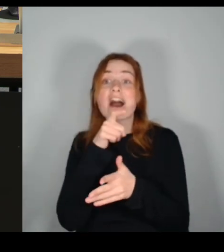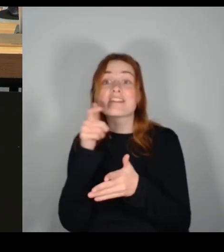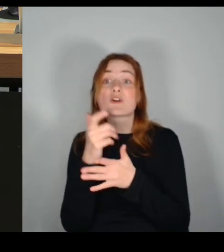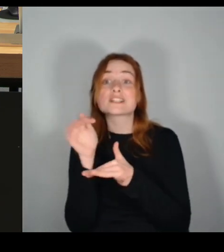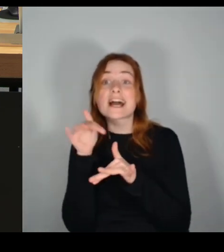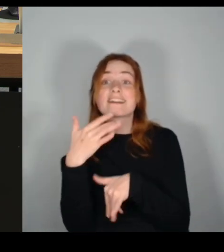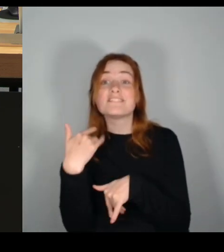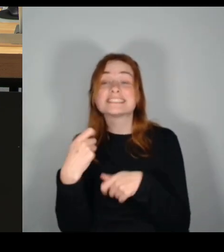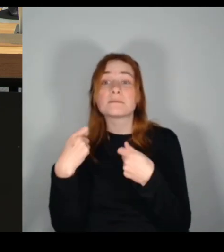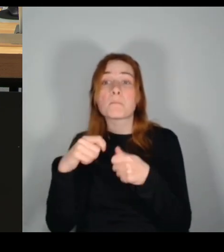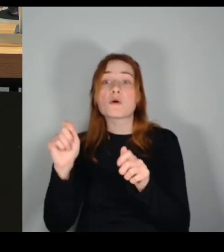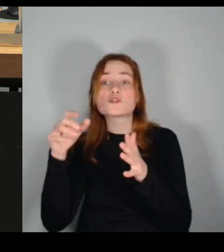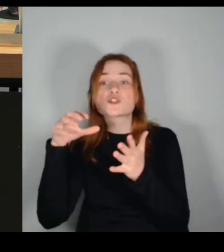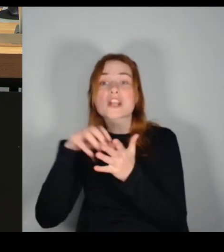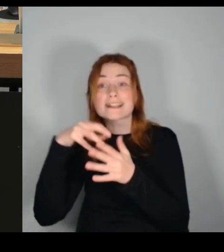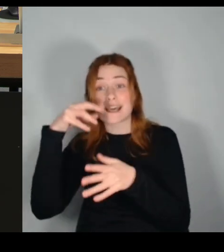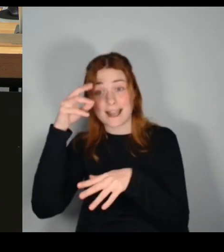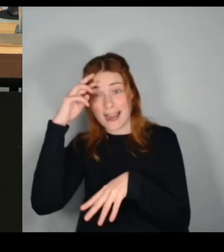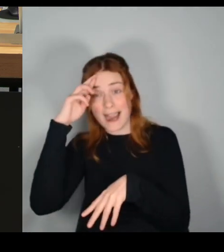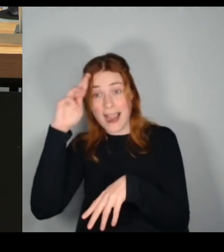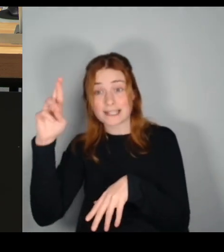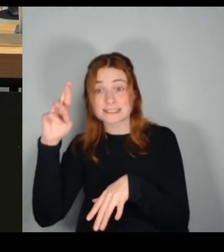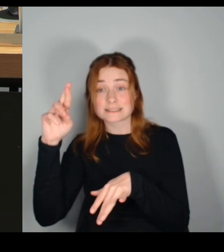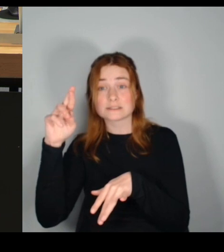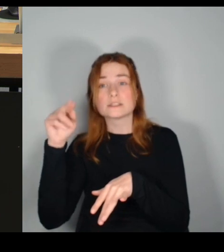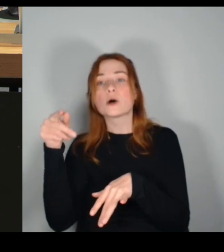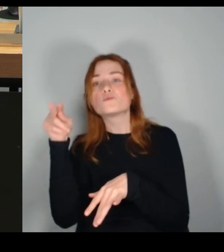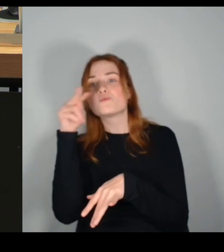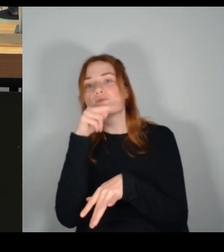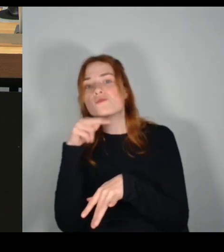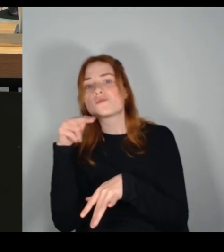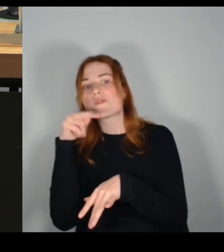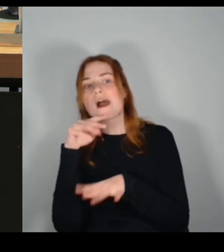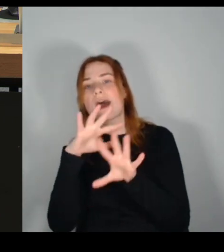alles in Ordnung ist, ob der Eigentümer wirklich dafür sorgt, dass es verkehrssicher ist?